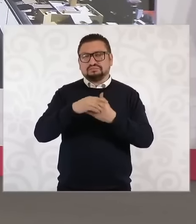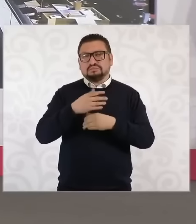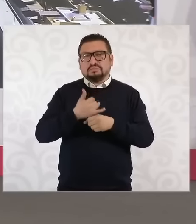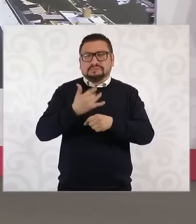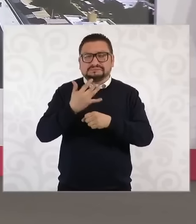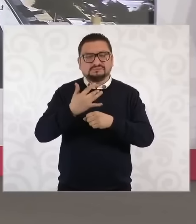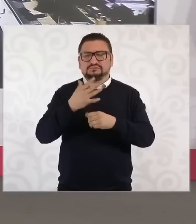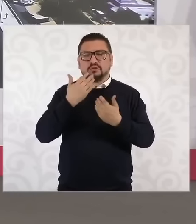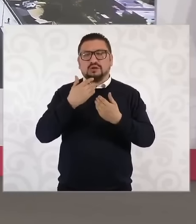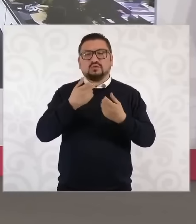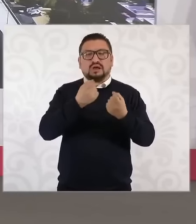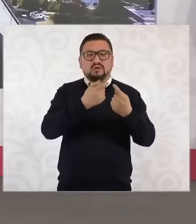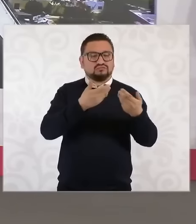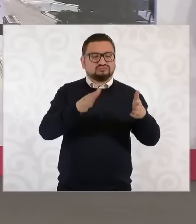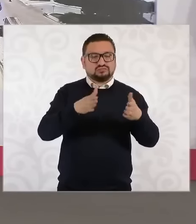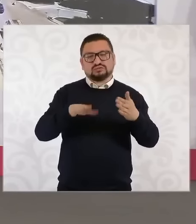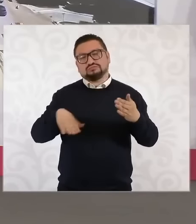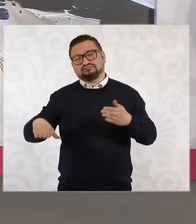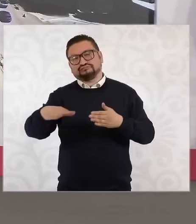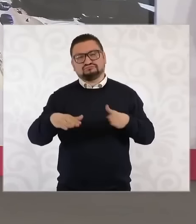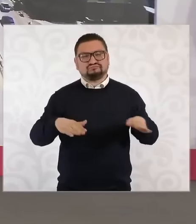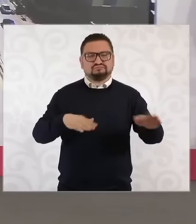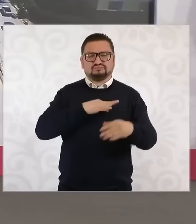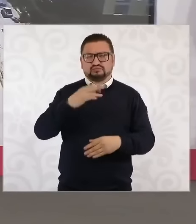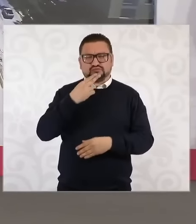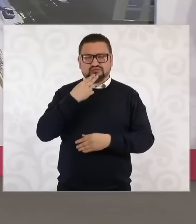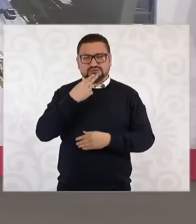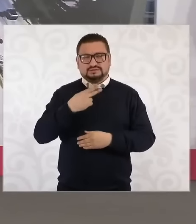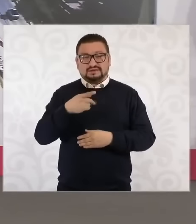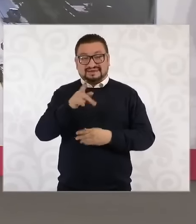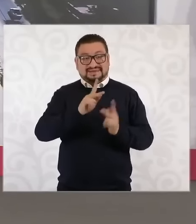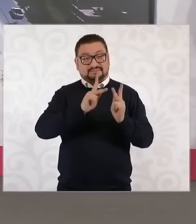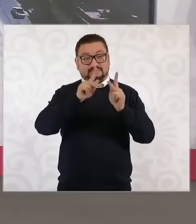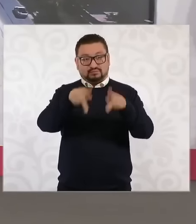ya están abiertos los carriles laterales. Eh, todos estos puentes estaban programados para